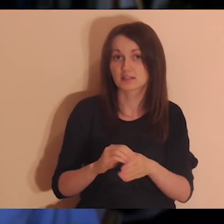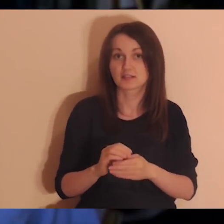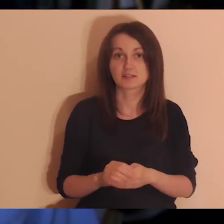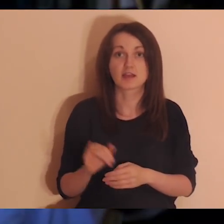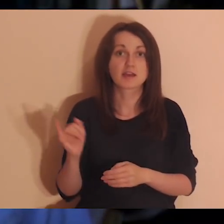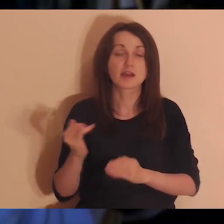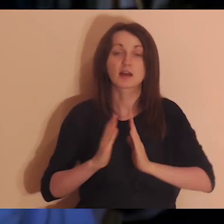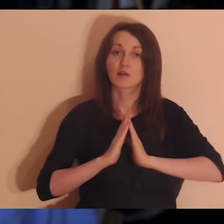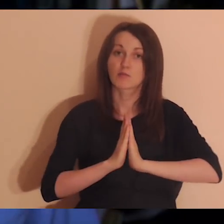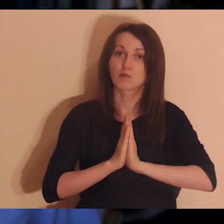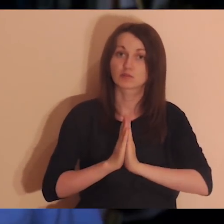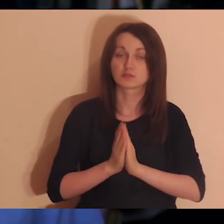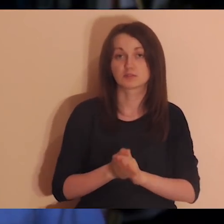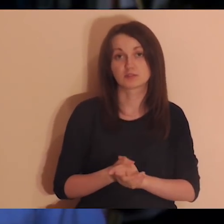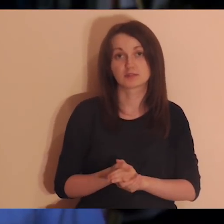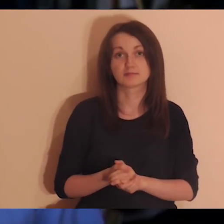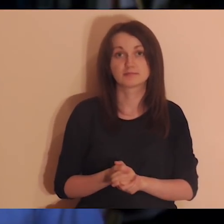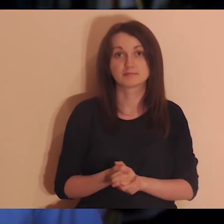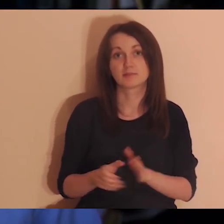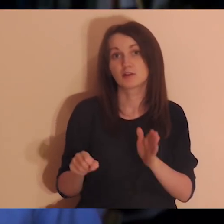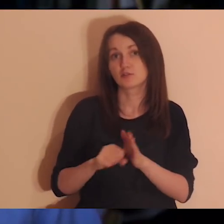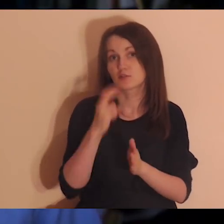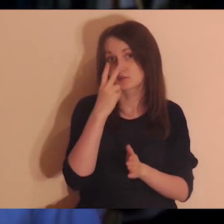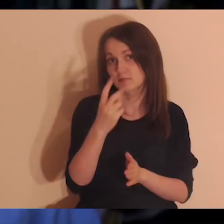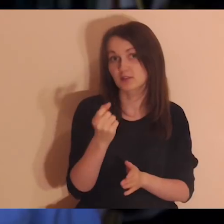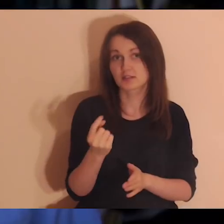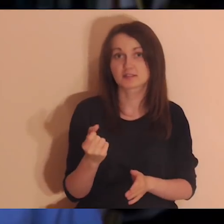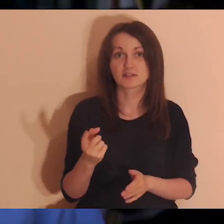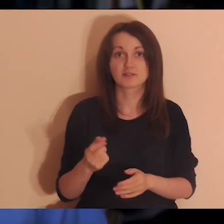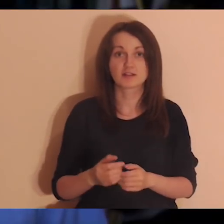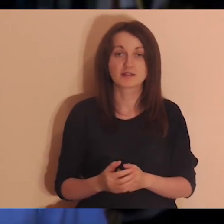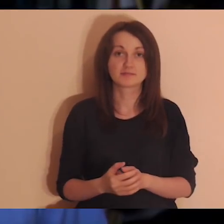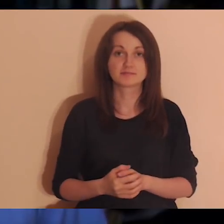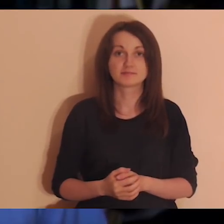w którym jest instrukcja, jak medytujemy na Medytacjach onLine. Do zobaczenia za chwilę.